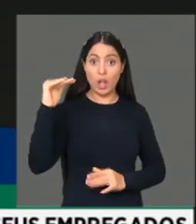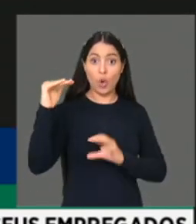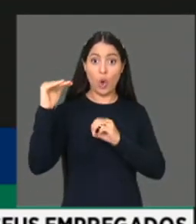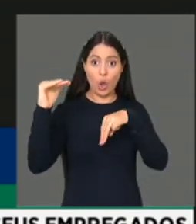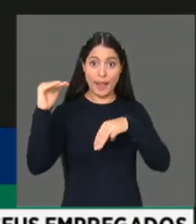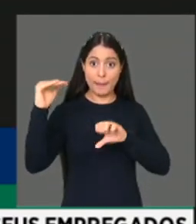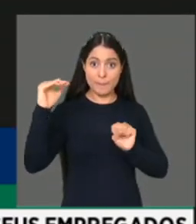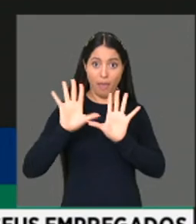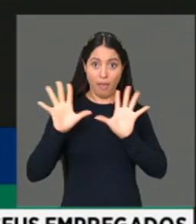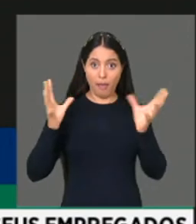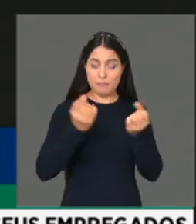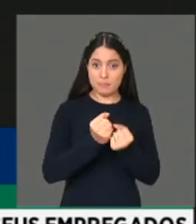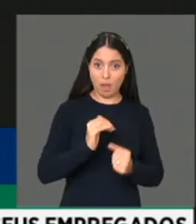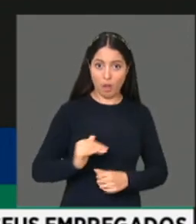TEXTO DA LEI QUE A AUTORIDADE